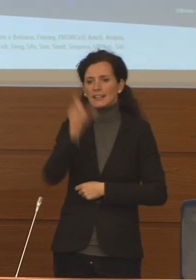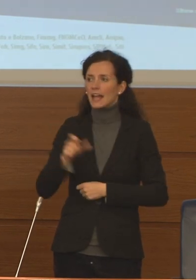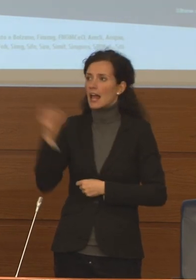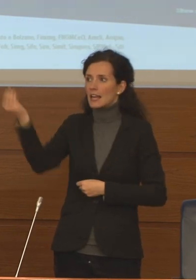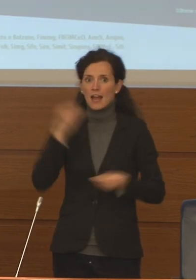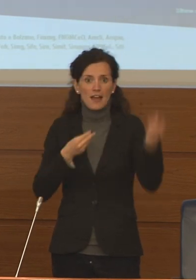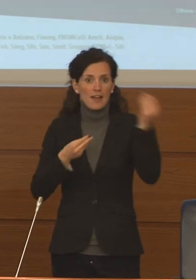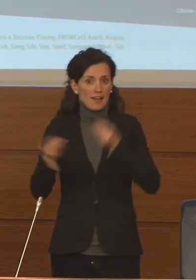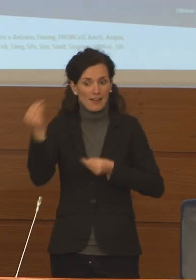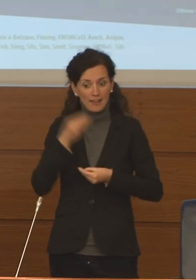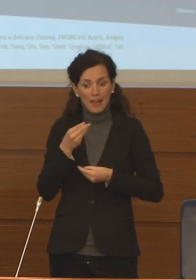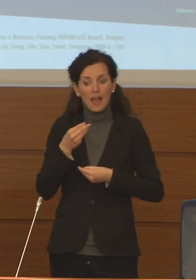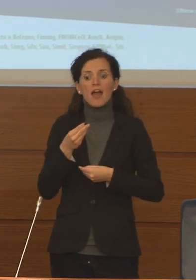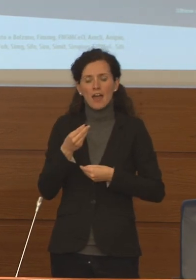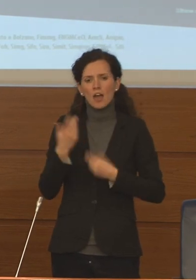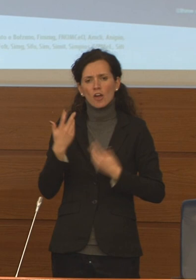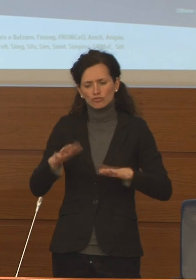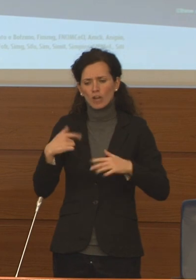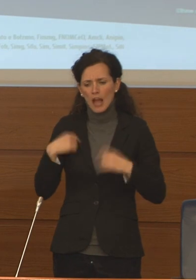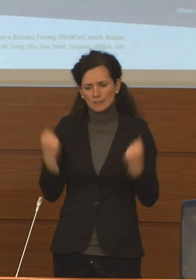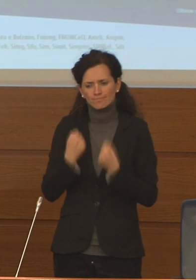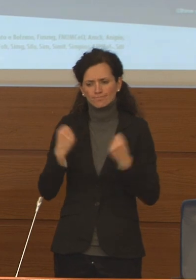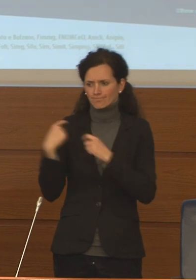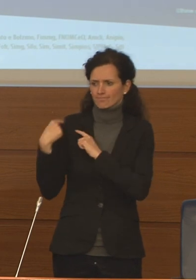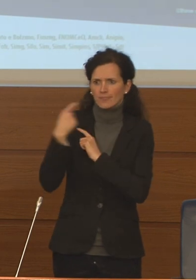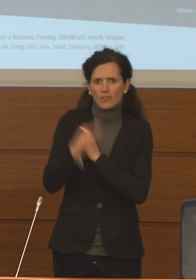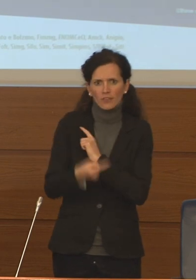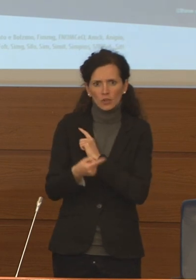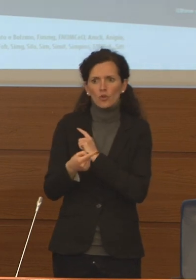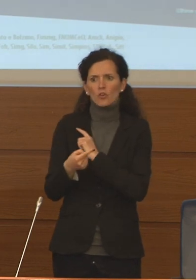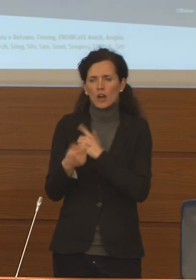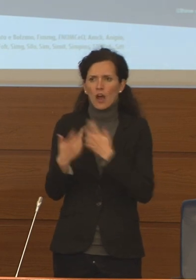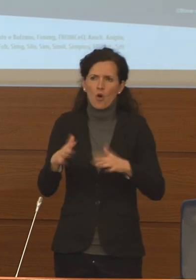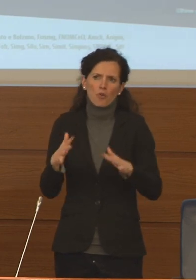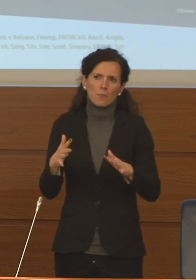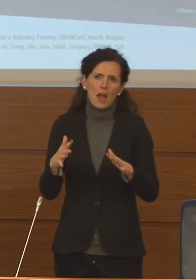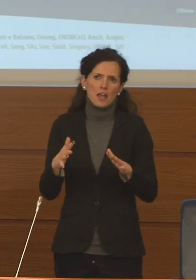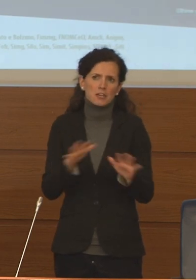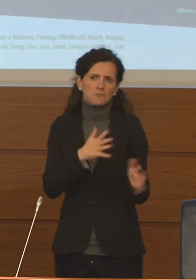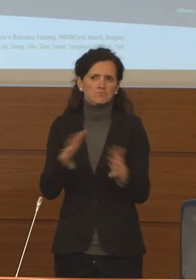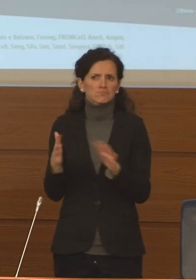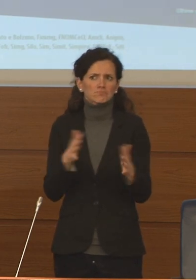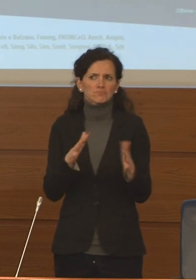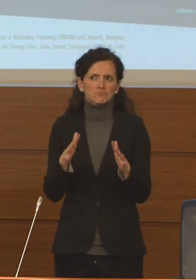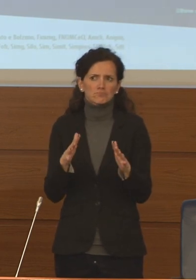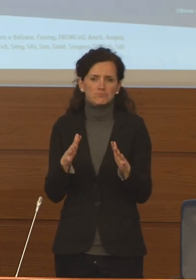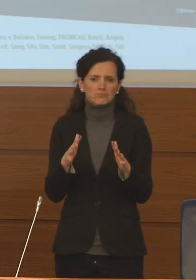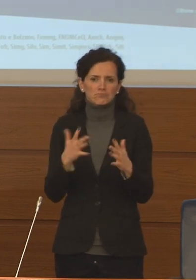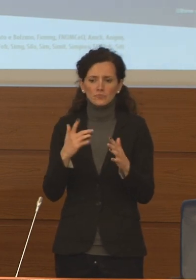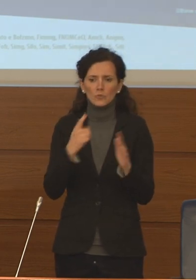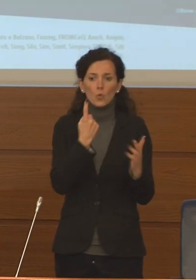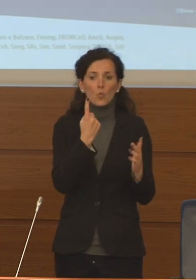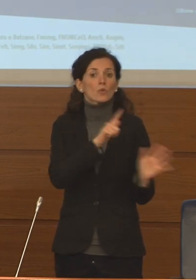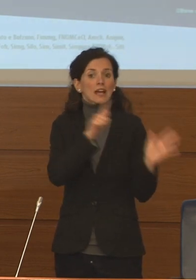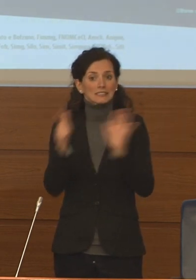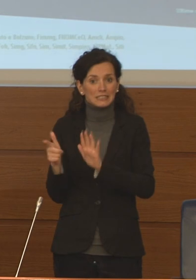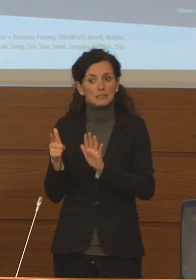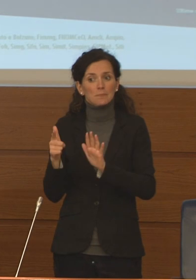attivati già da diversi giorni, ormai è quasi una settimana, che stiamo lavorando